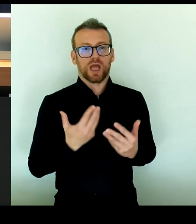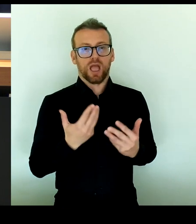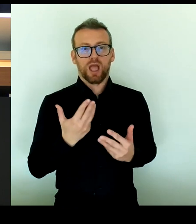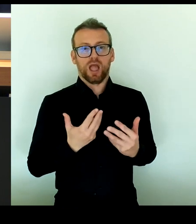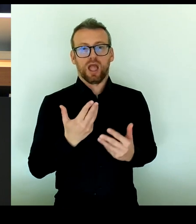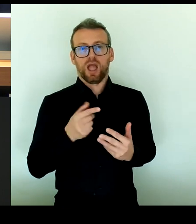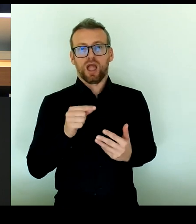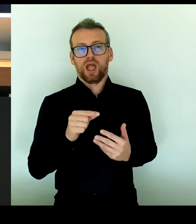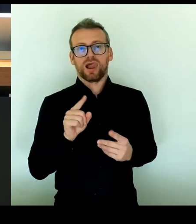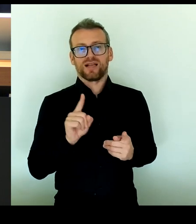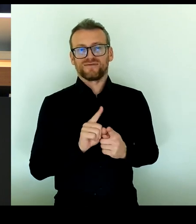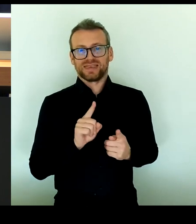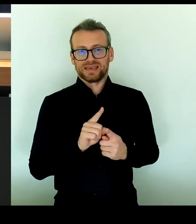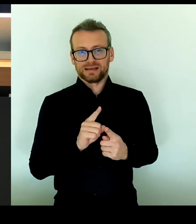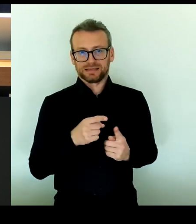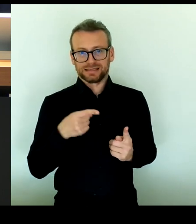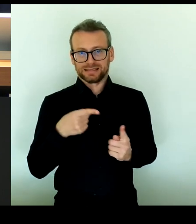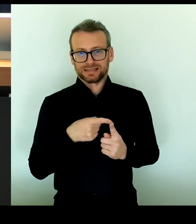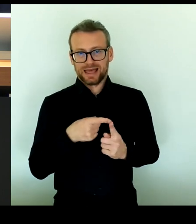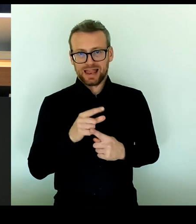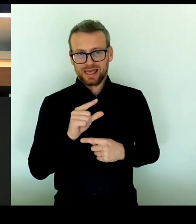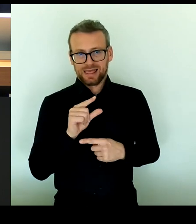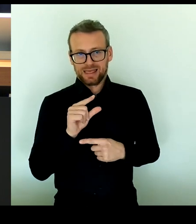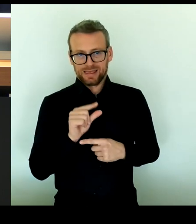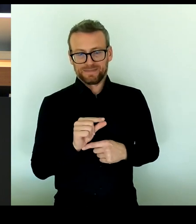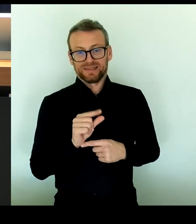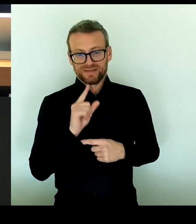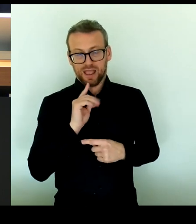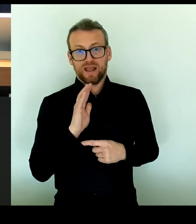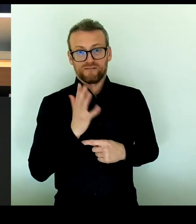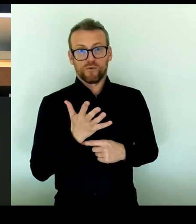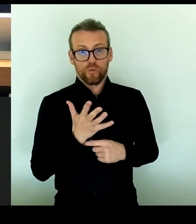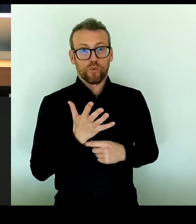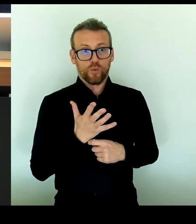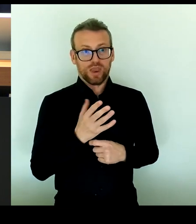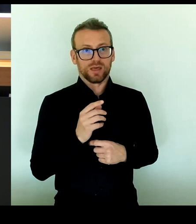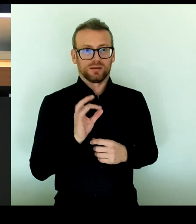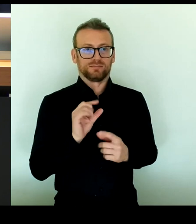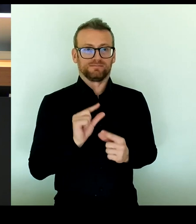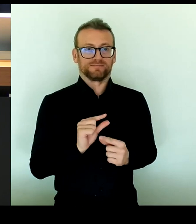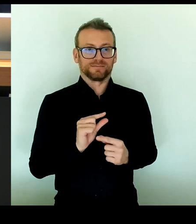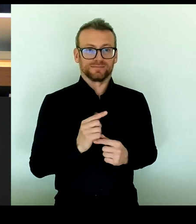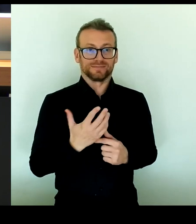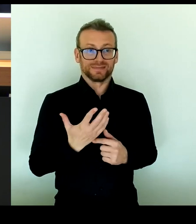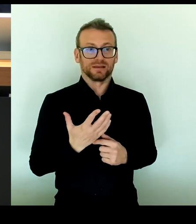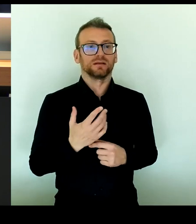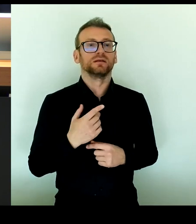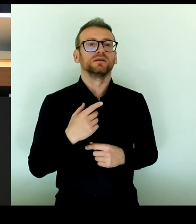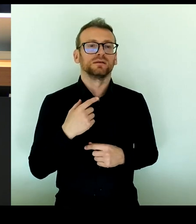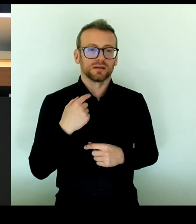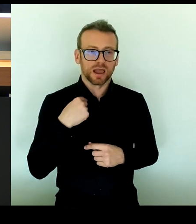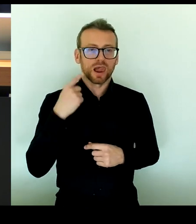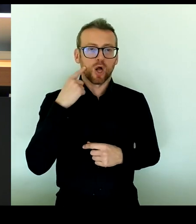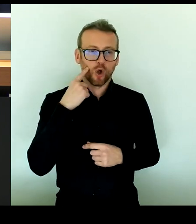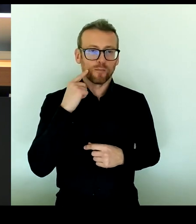unbedingt zu verabschieden. Können Sie unseren Entwurf am Ende zustimmen. Dann machen wir einen großen Schritt nach vorne, und auch die Datenschutzbeauftre